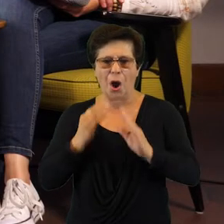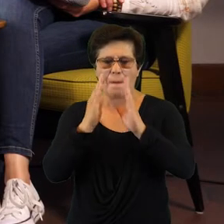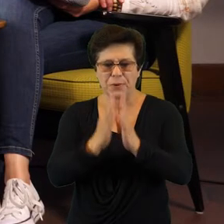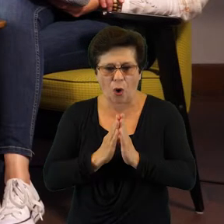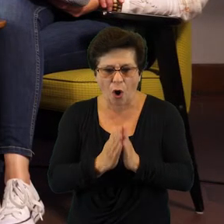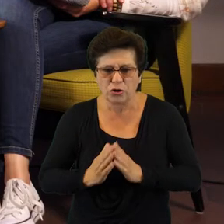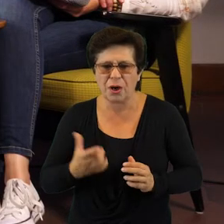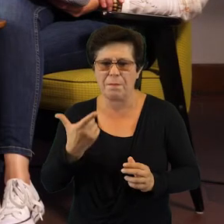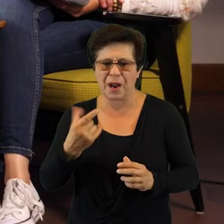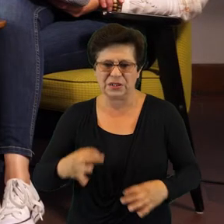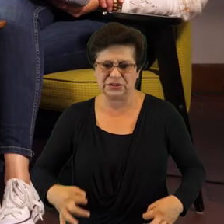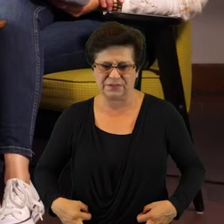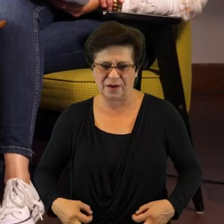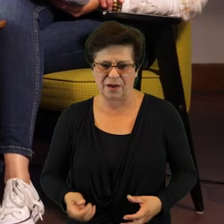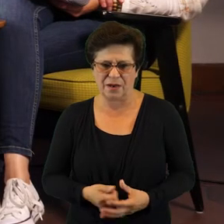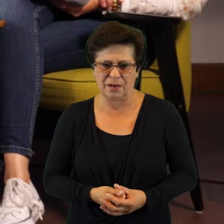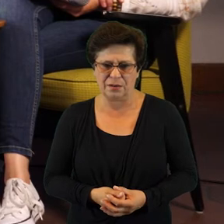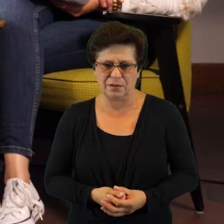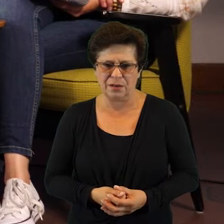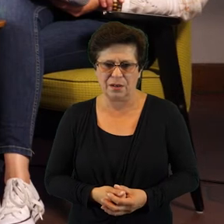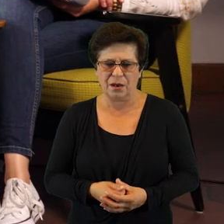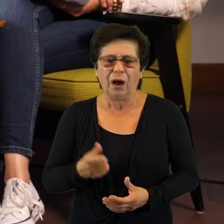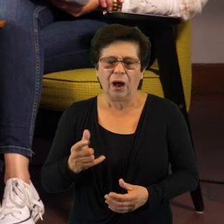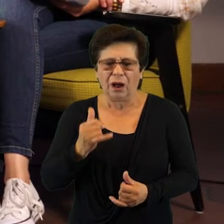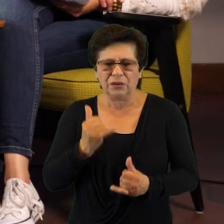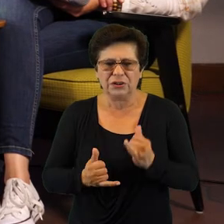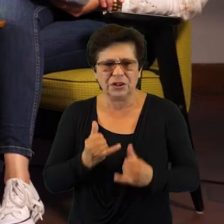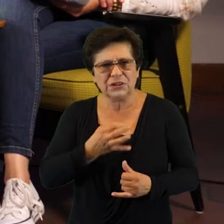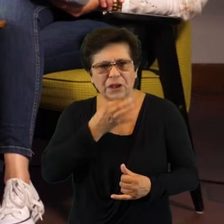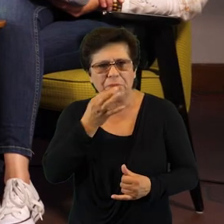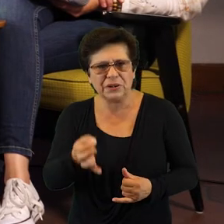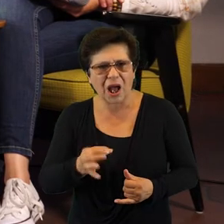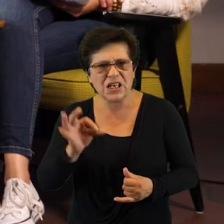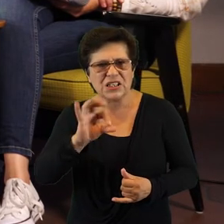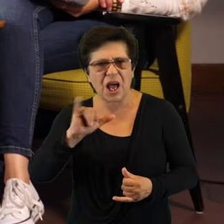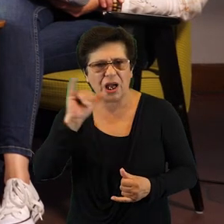"A co będzie, jak mi ktoś zada pytanie z sali?". Słonimski się zastanowił i mu odpowiedział: